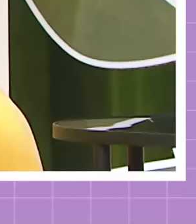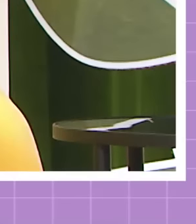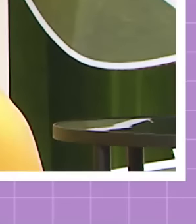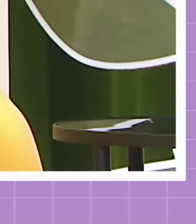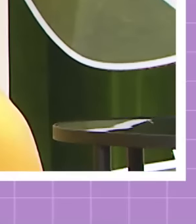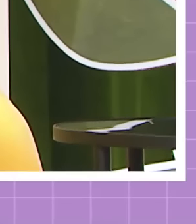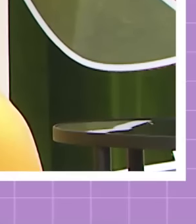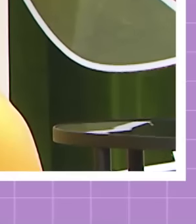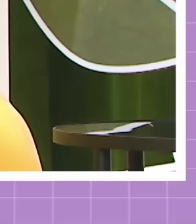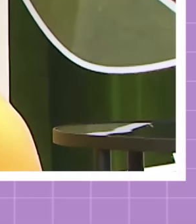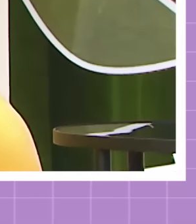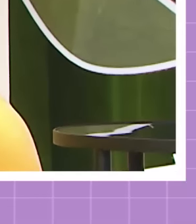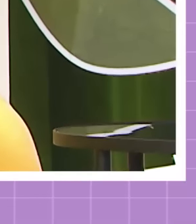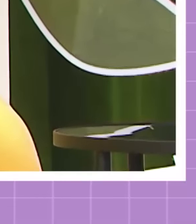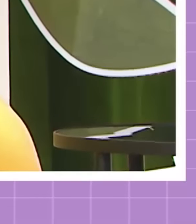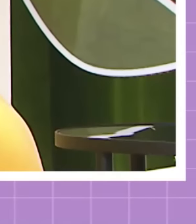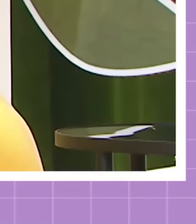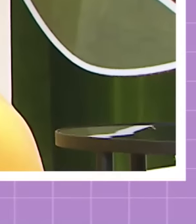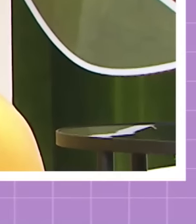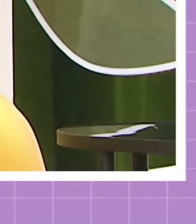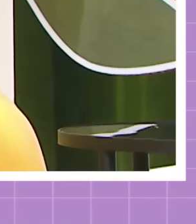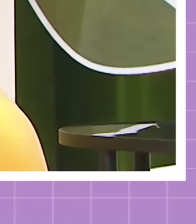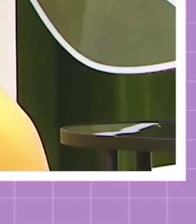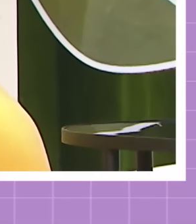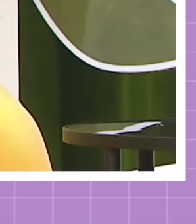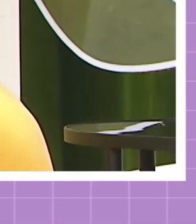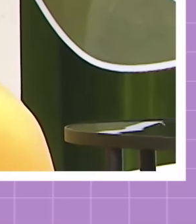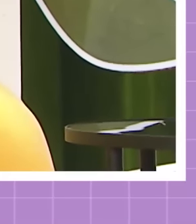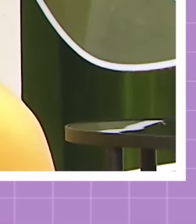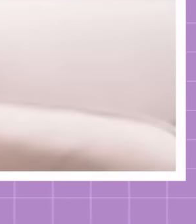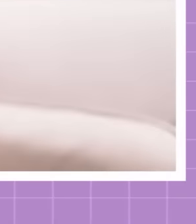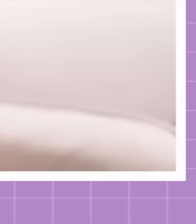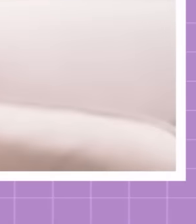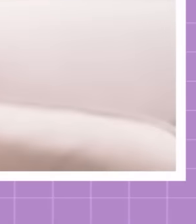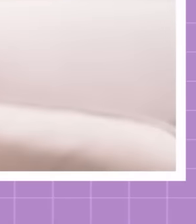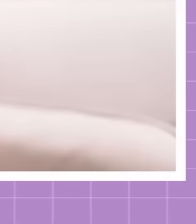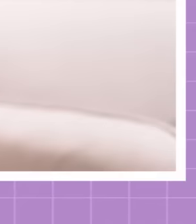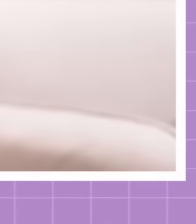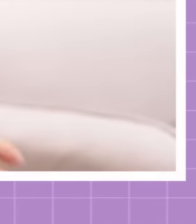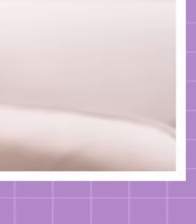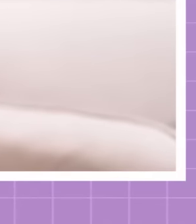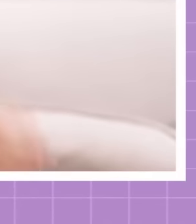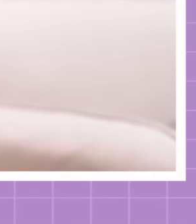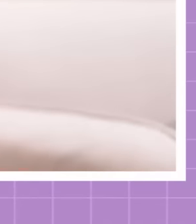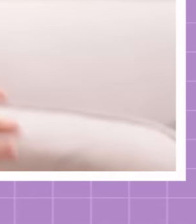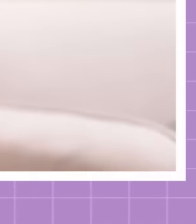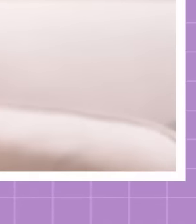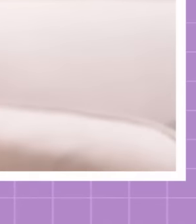교육의 가장 중요한 기능이 우리 좋은 시민을 길러내는 거, 소통하고 협력하는 인생을 키워주는 거예요.